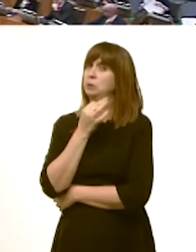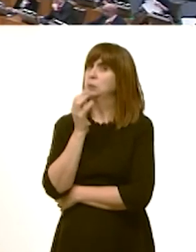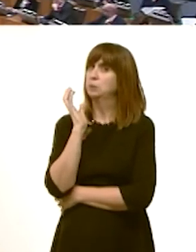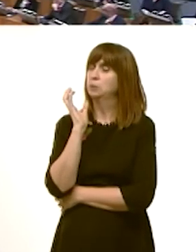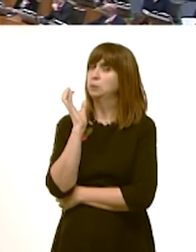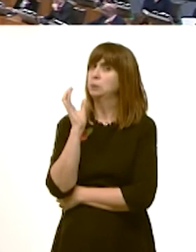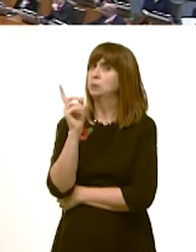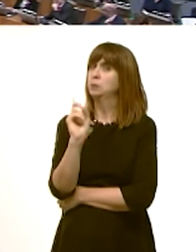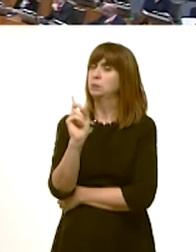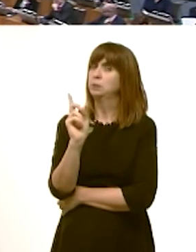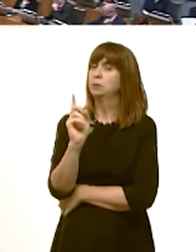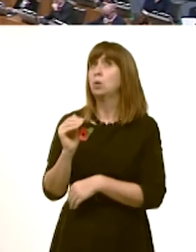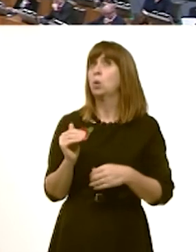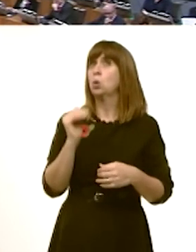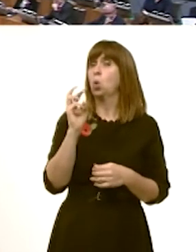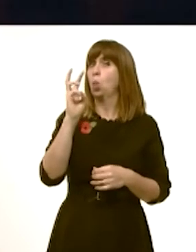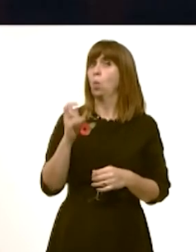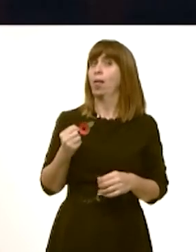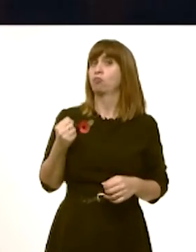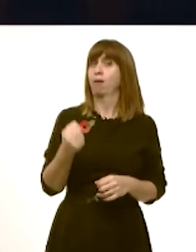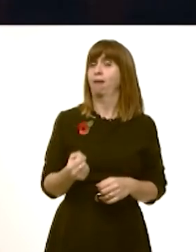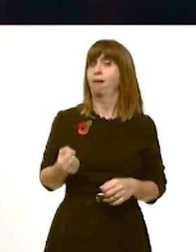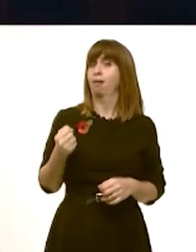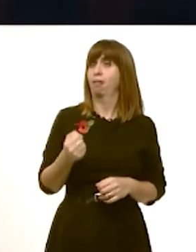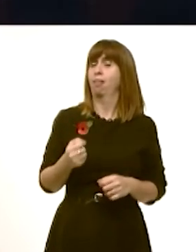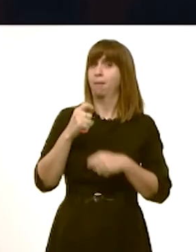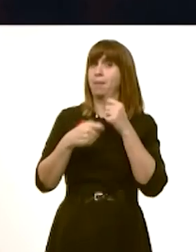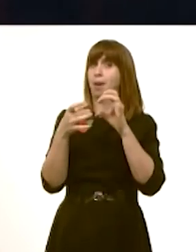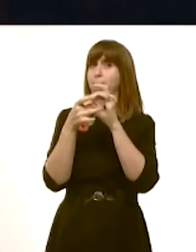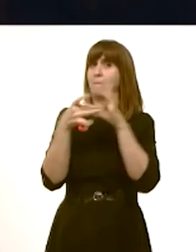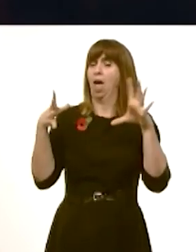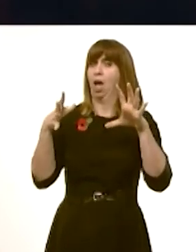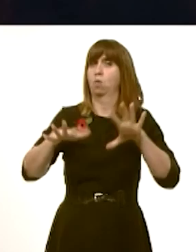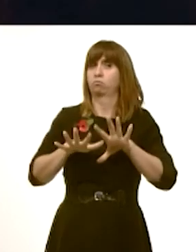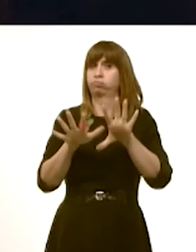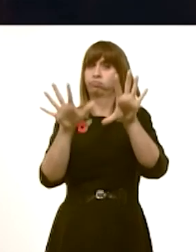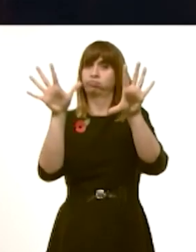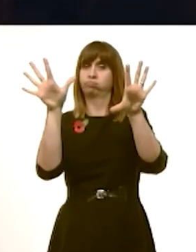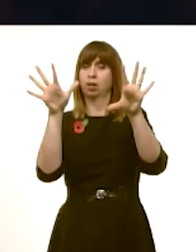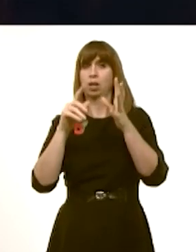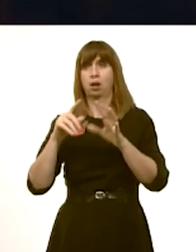chi wedi dweud, yn dadgysylltuíi hun o rwydwaith Prydain os nad ywín cael ei drydaneiddio.